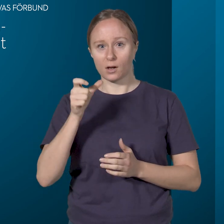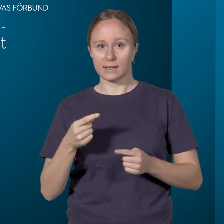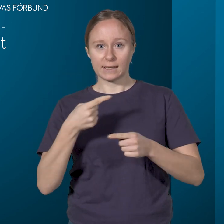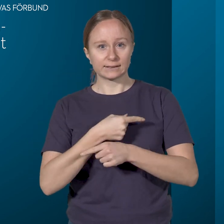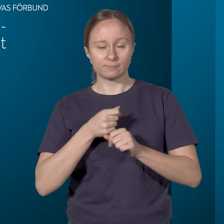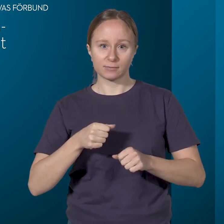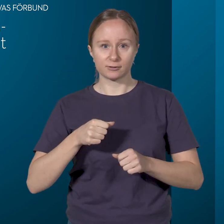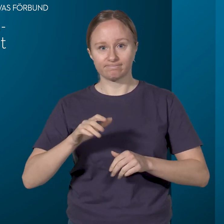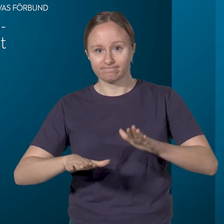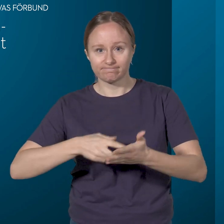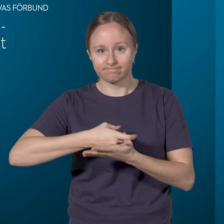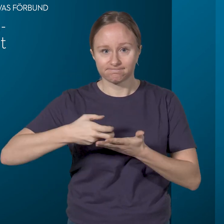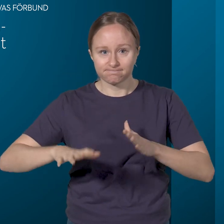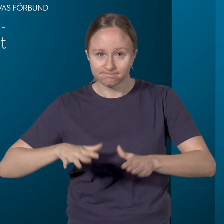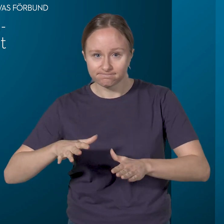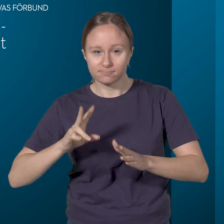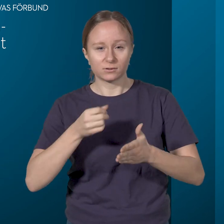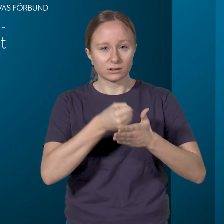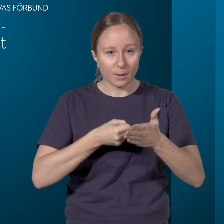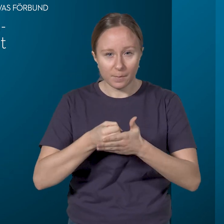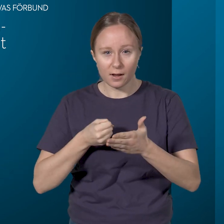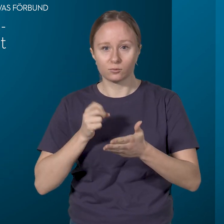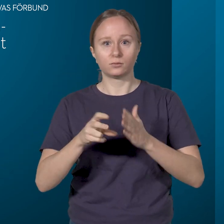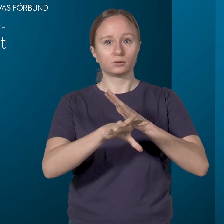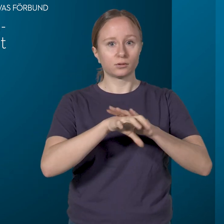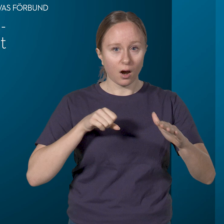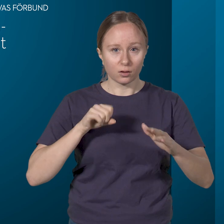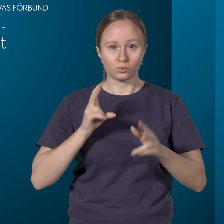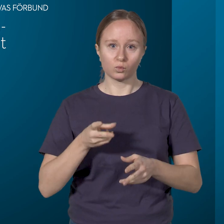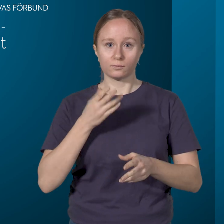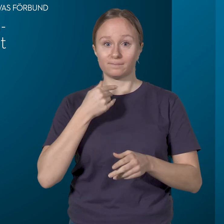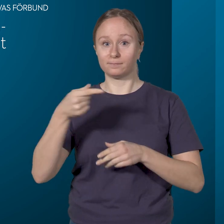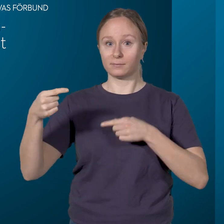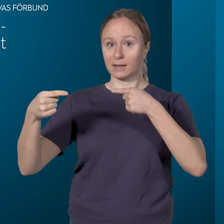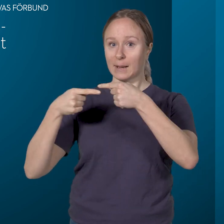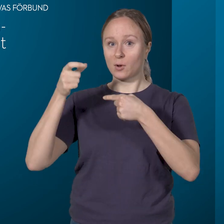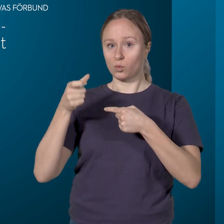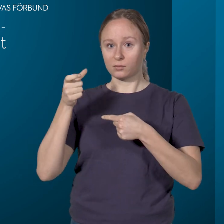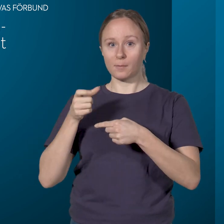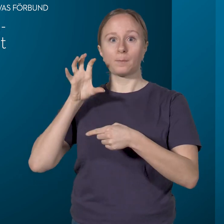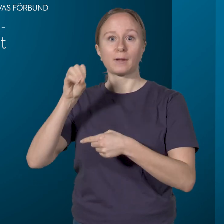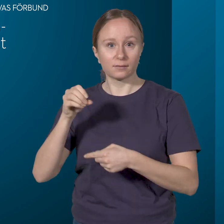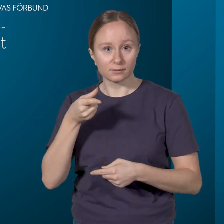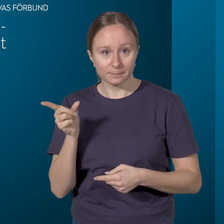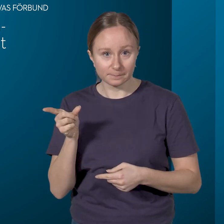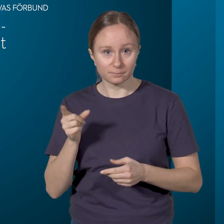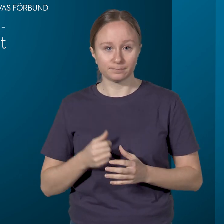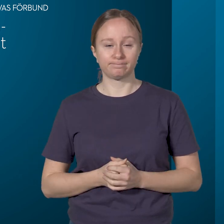Istället kröp han på alla fyra, kämpade, stal och bet mot alla - som närmade sig honom.